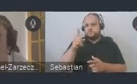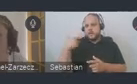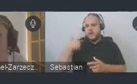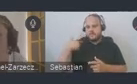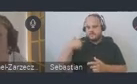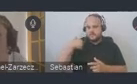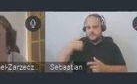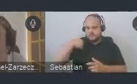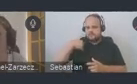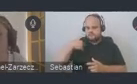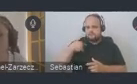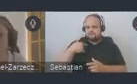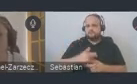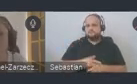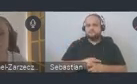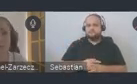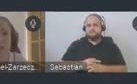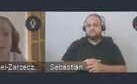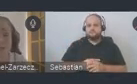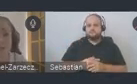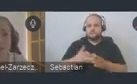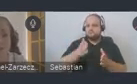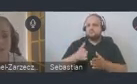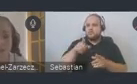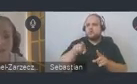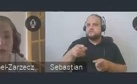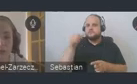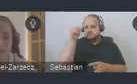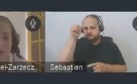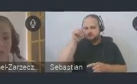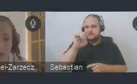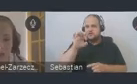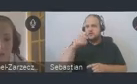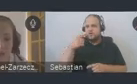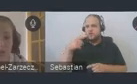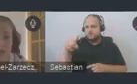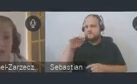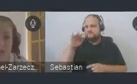którą przygotowała organizacja Good Things Foundation.